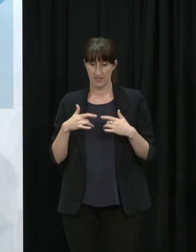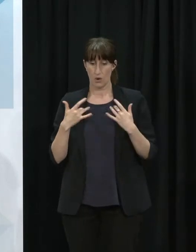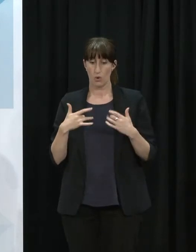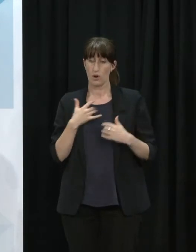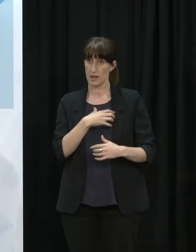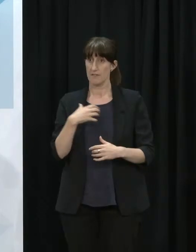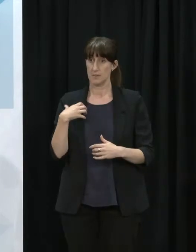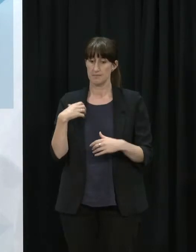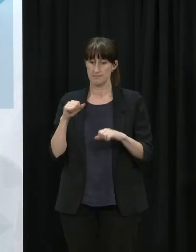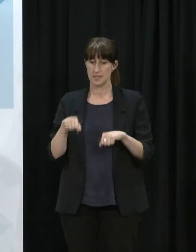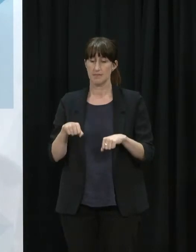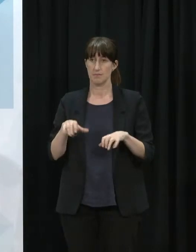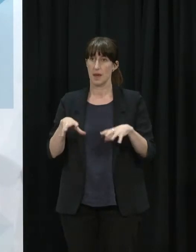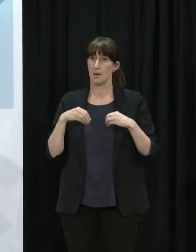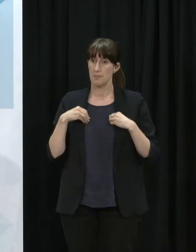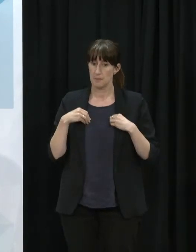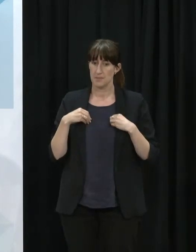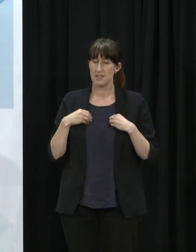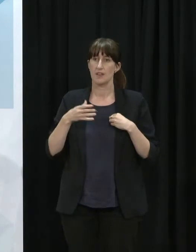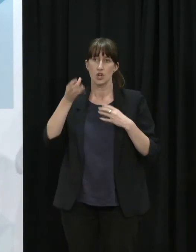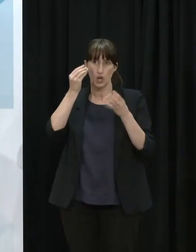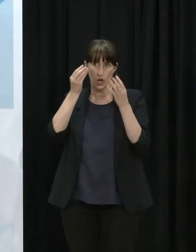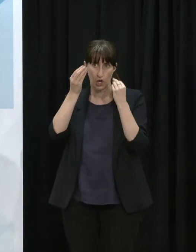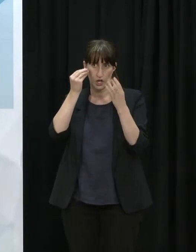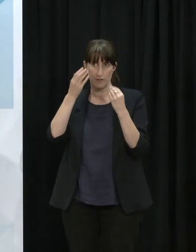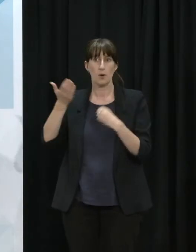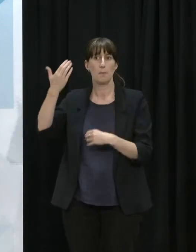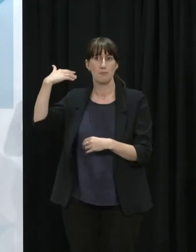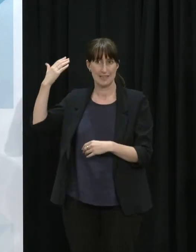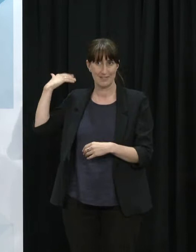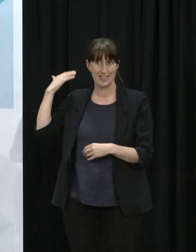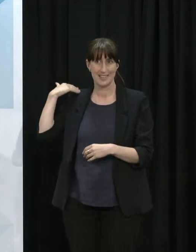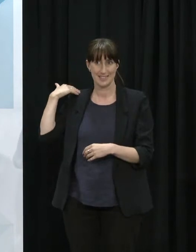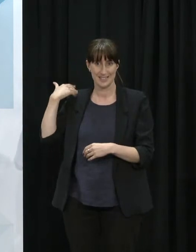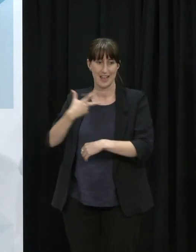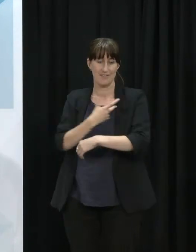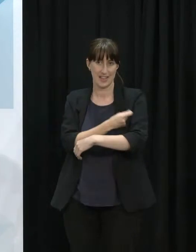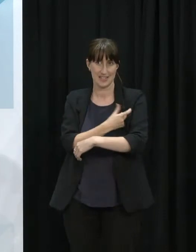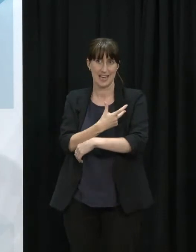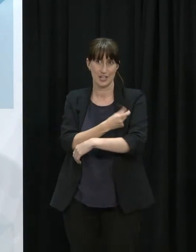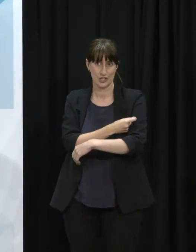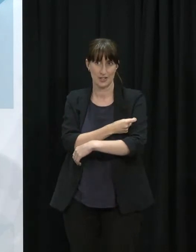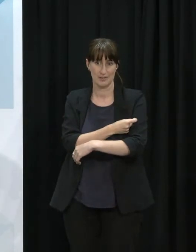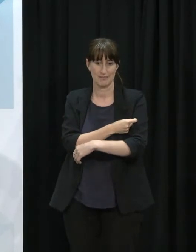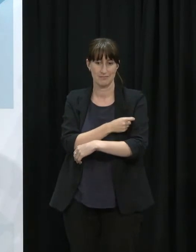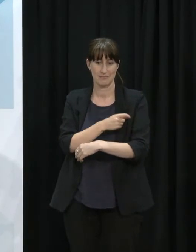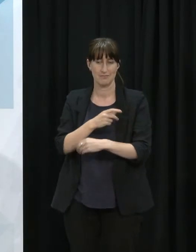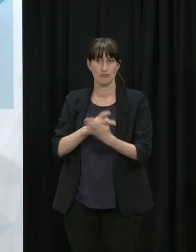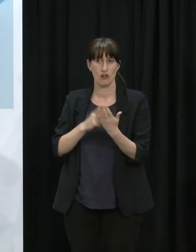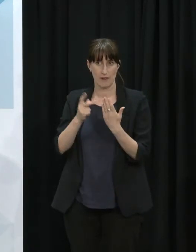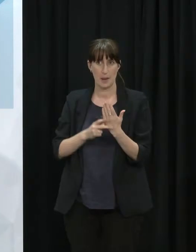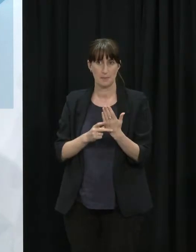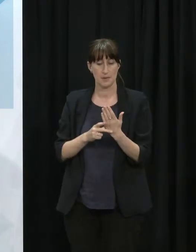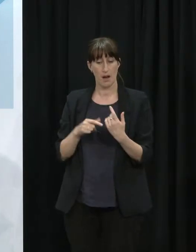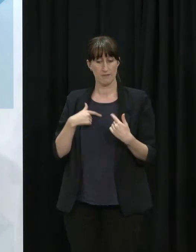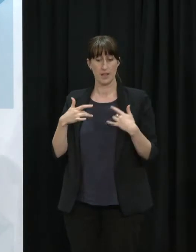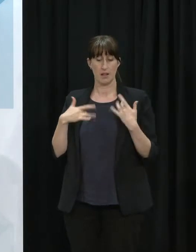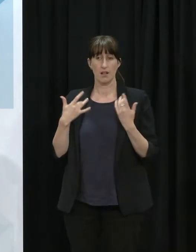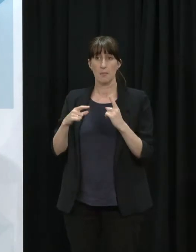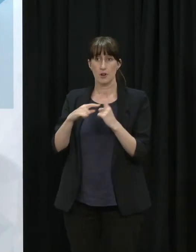e haere ana.